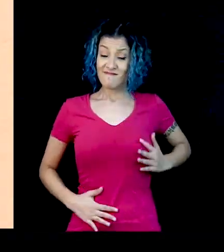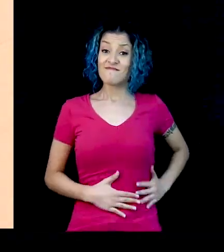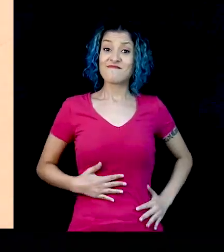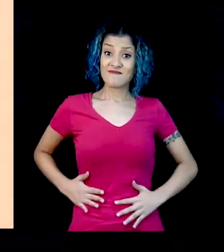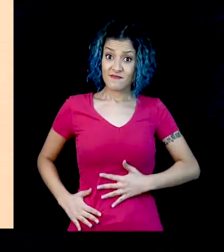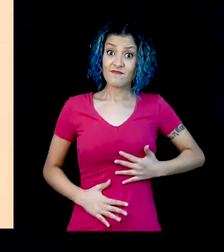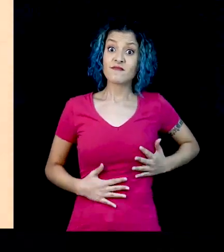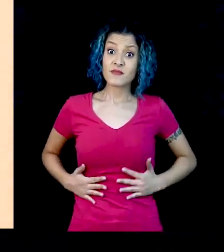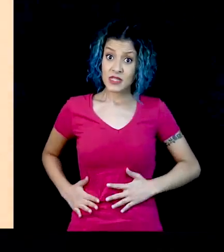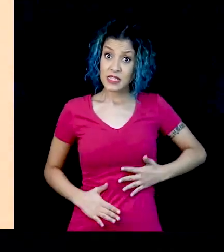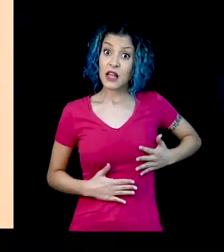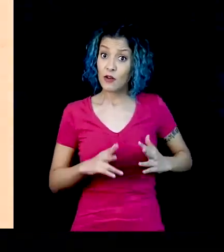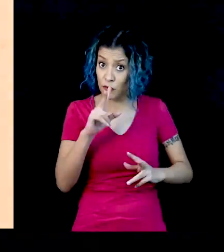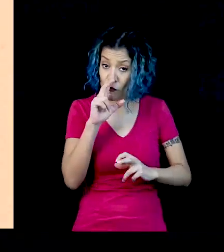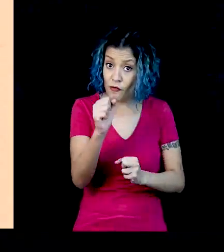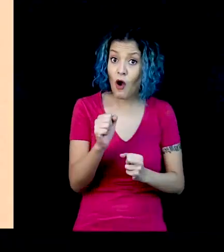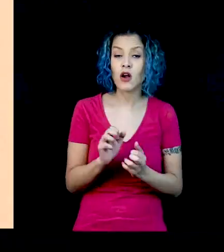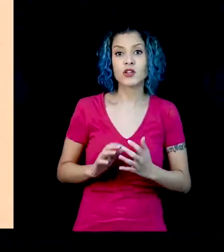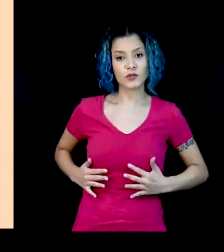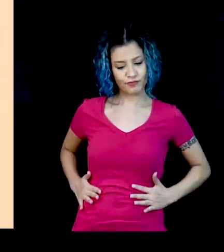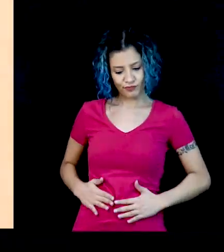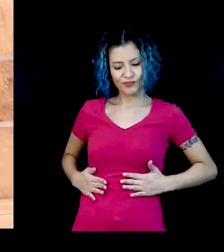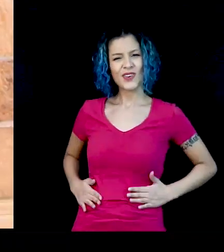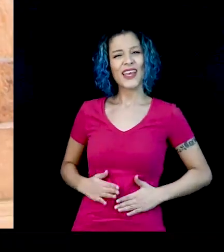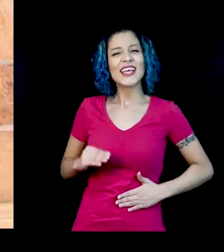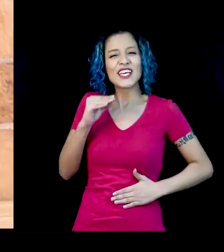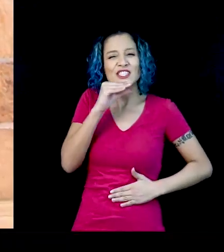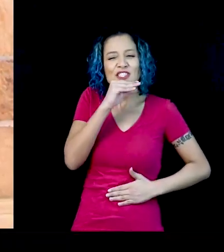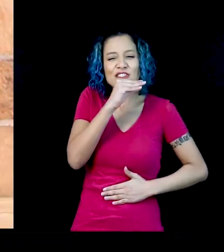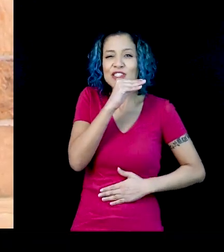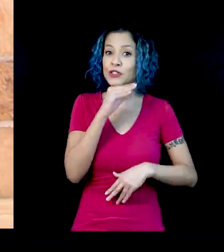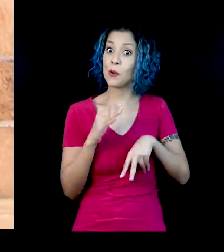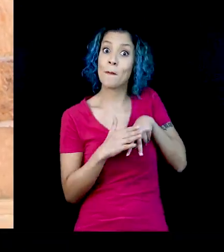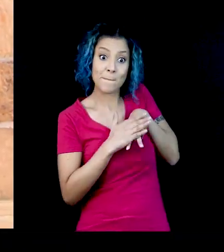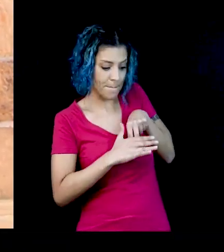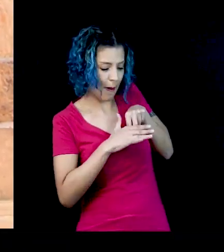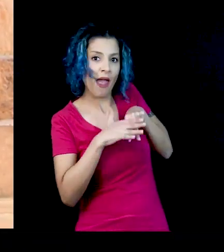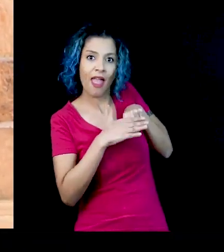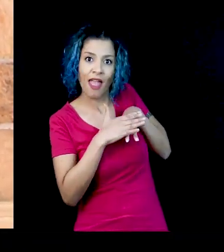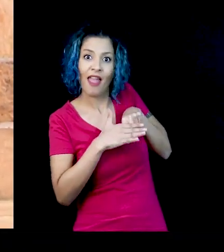friccionando você vai sentir um calorzinho. Nas pernas...